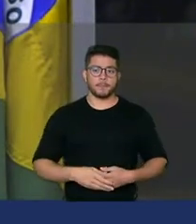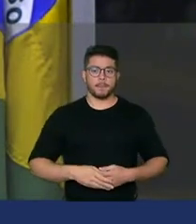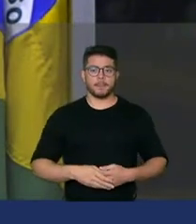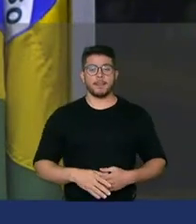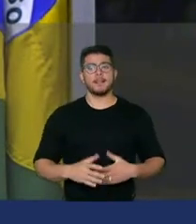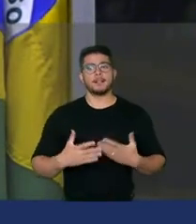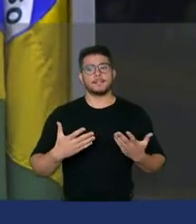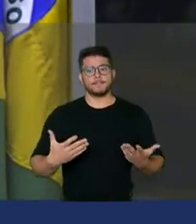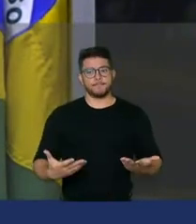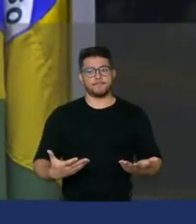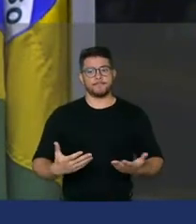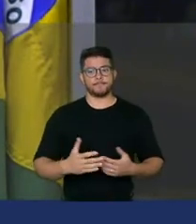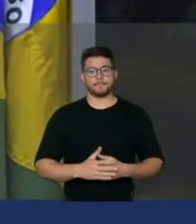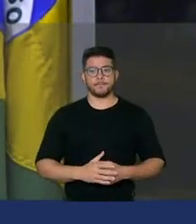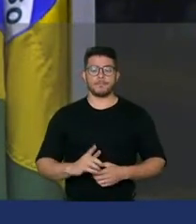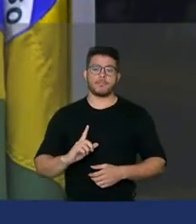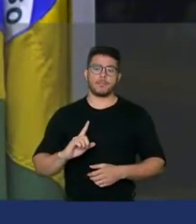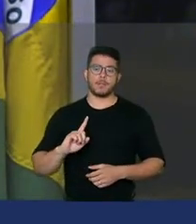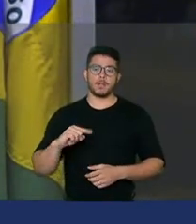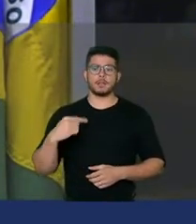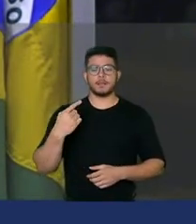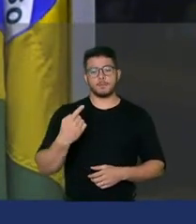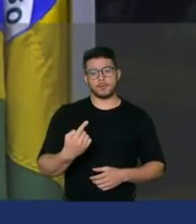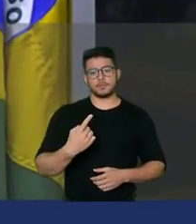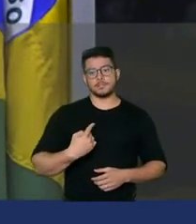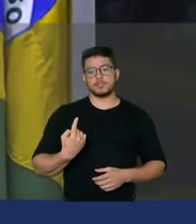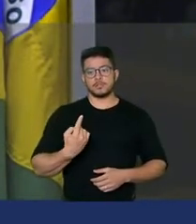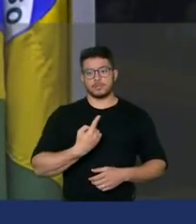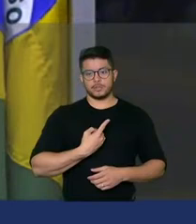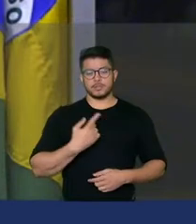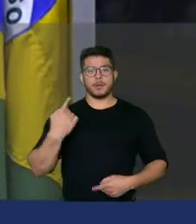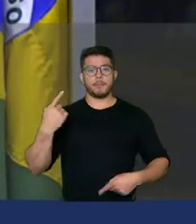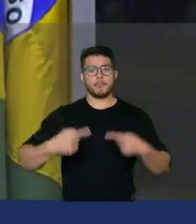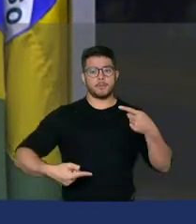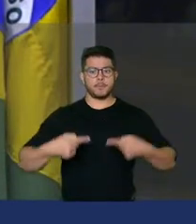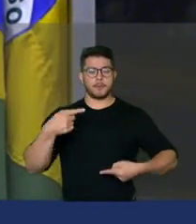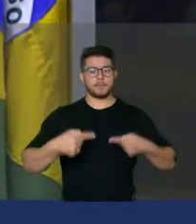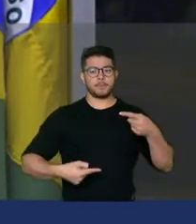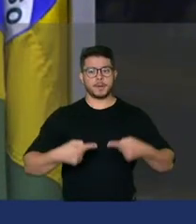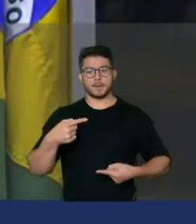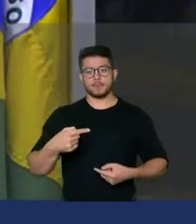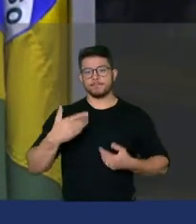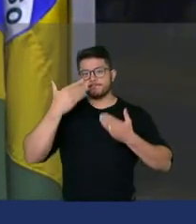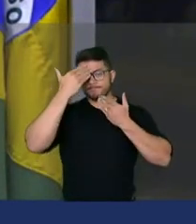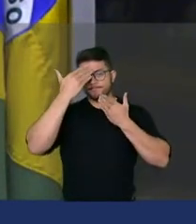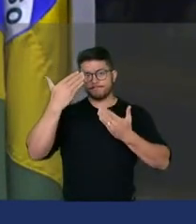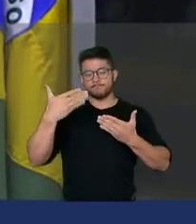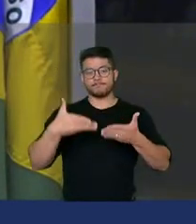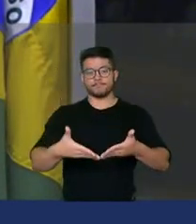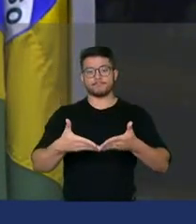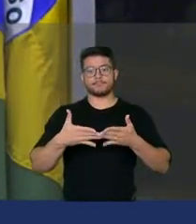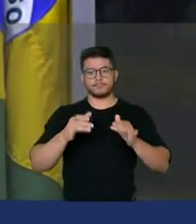SE NÃO TIVER PRESIDENTE EU GOSTO DISSO. VAMOS TENTAR POR PORQUE ELE VAI DO LADO DE LÁ E EU DE CÁ EM ALTO NÍVEL NÓS DEBATEREMOS, MUITO OBRIGADO PEÇO REGISTRO NA VOZ